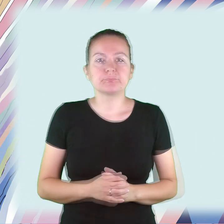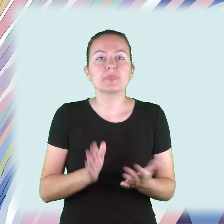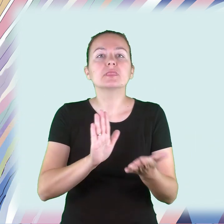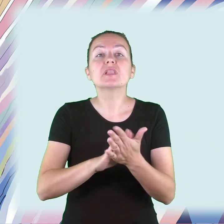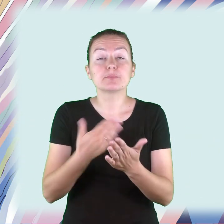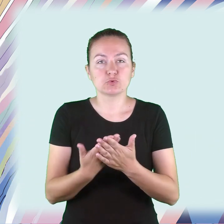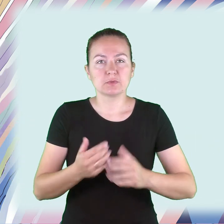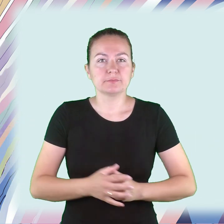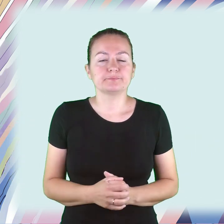Przykłady: